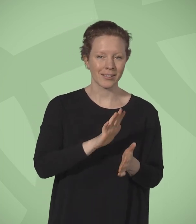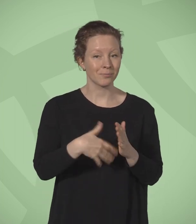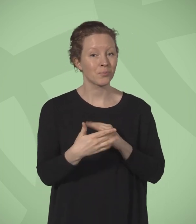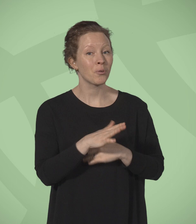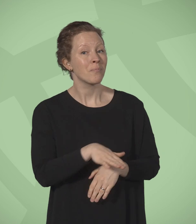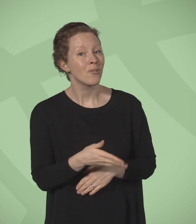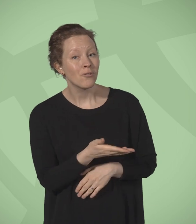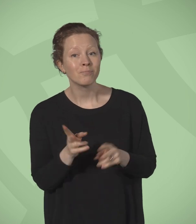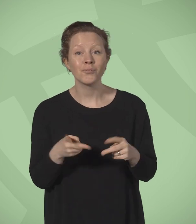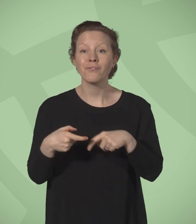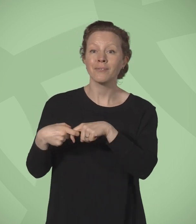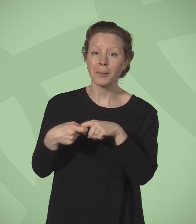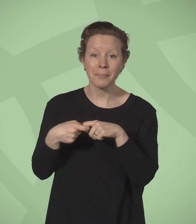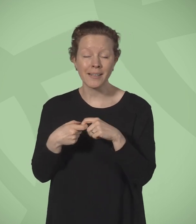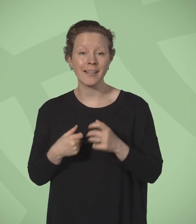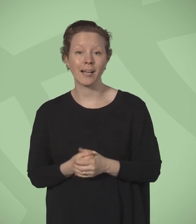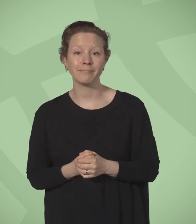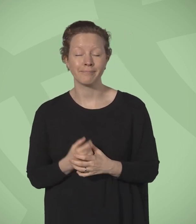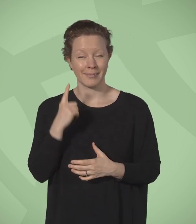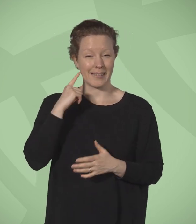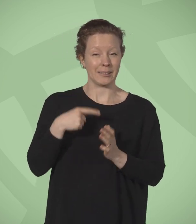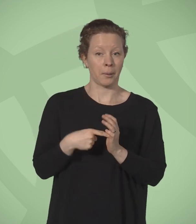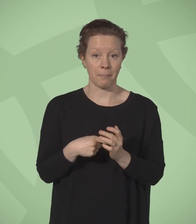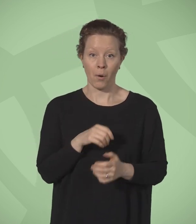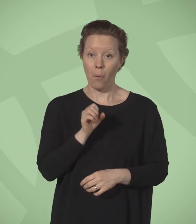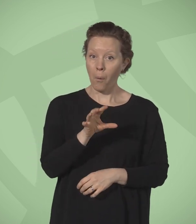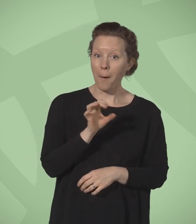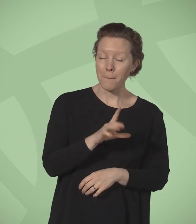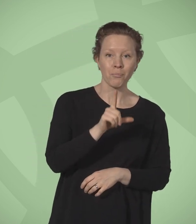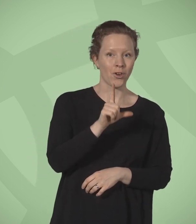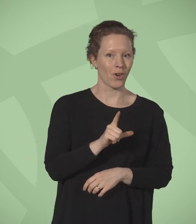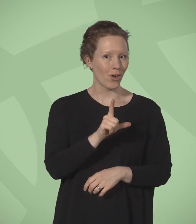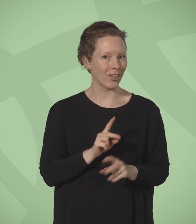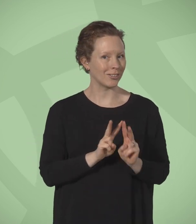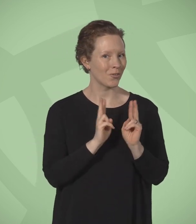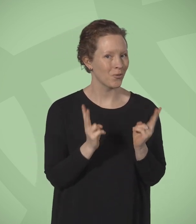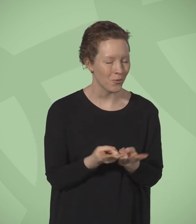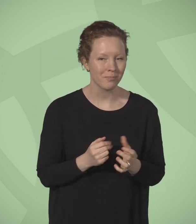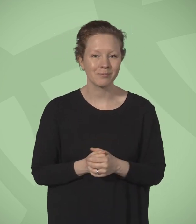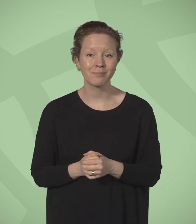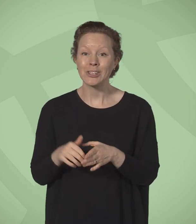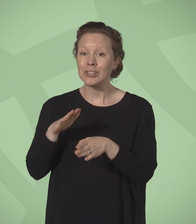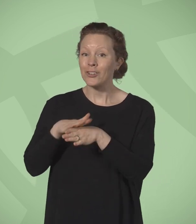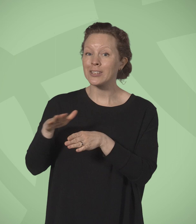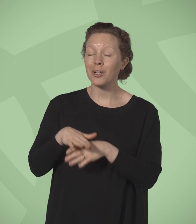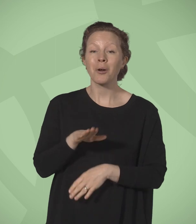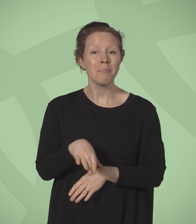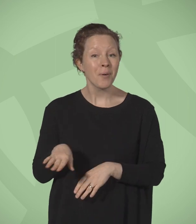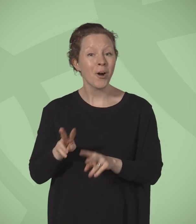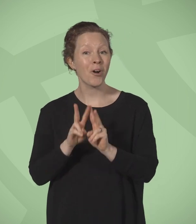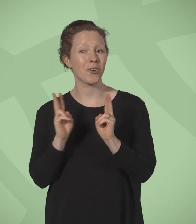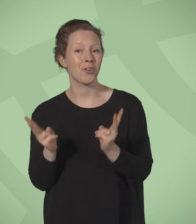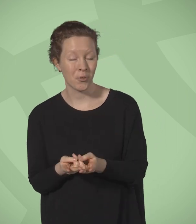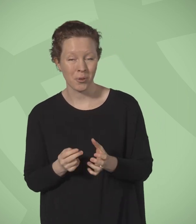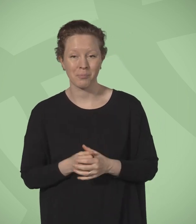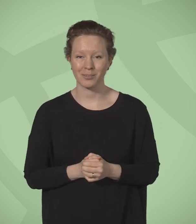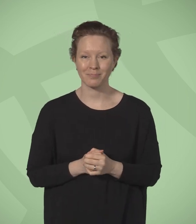teckenspråkiga barn och deras familjer, till exempel lördagsklubben i Åbo - och barnklubben i Jyväskylä.